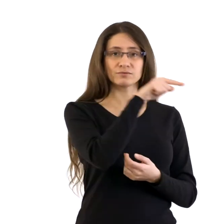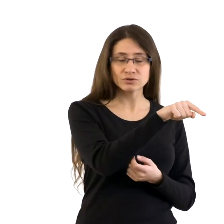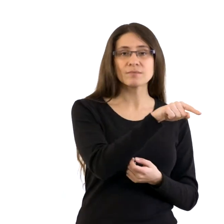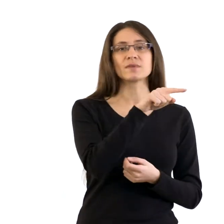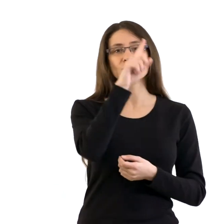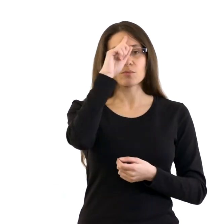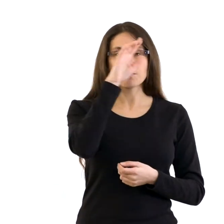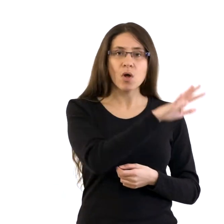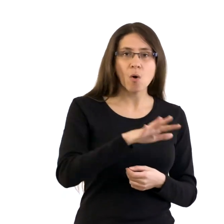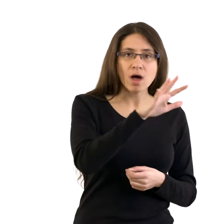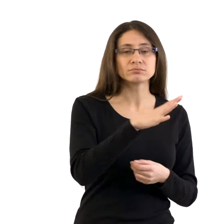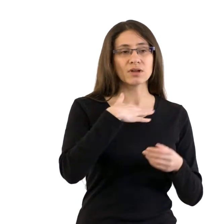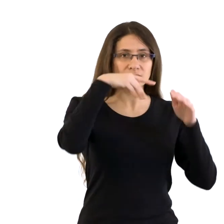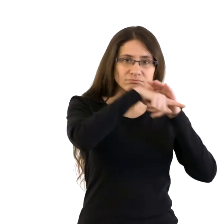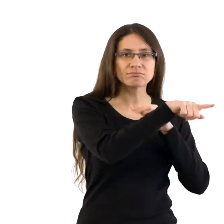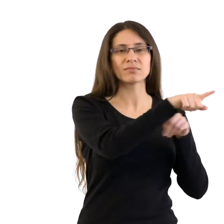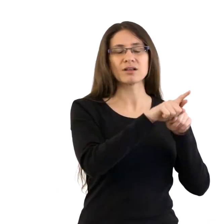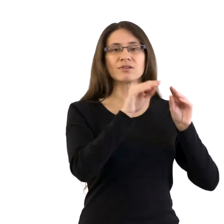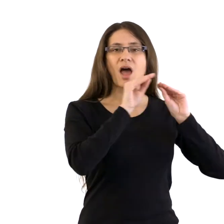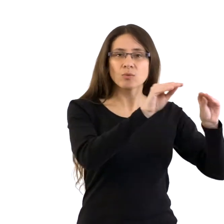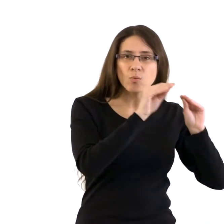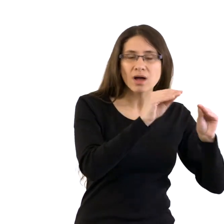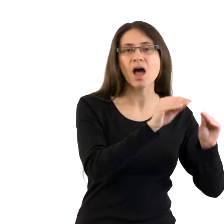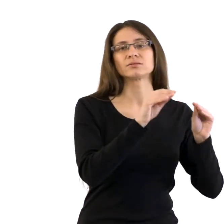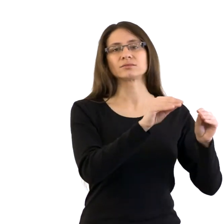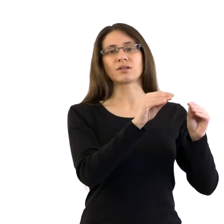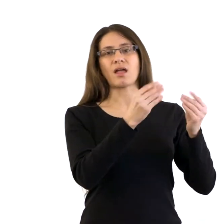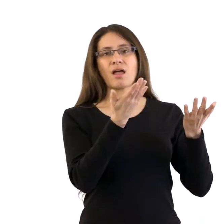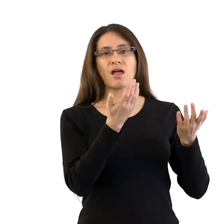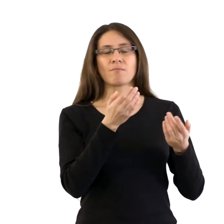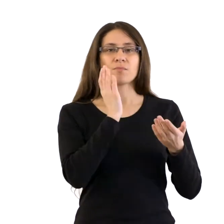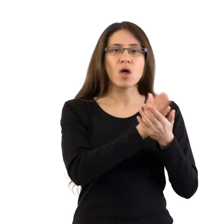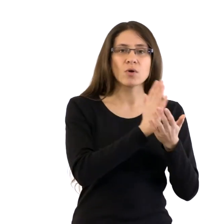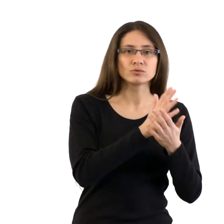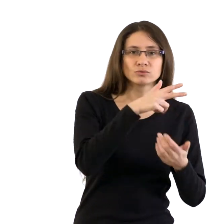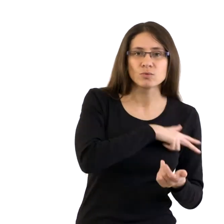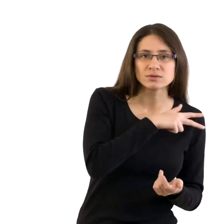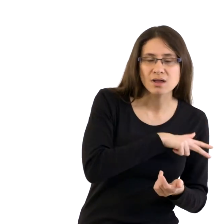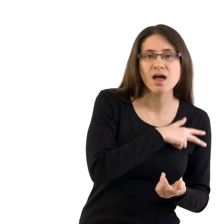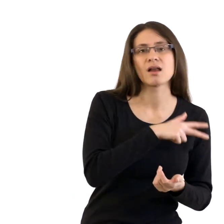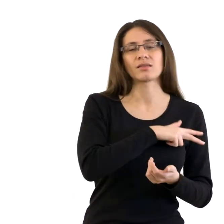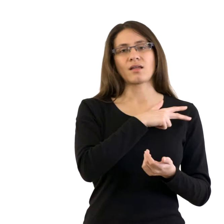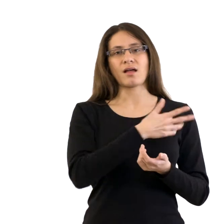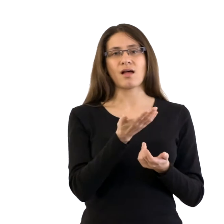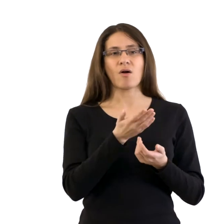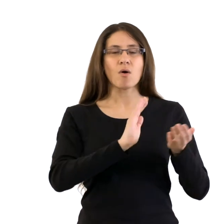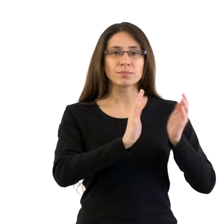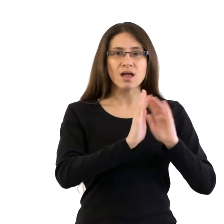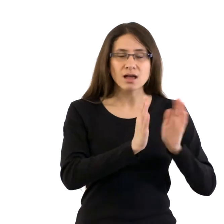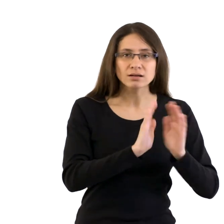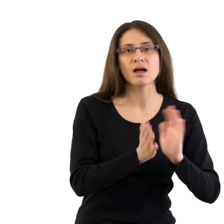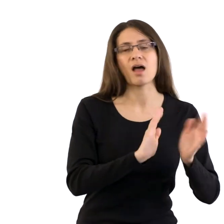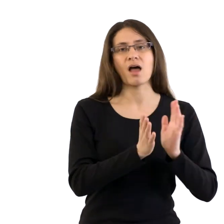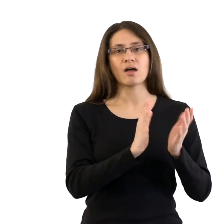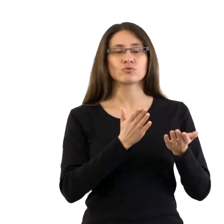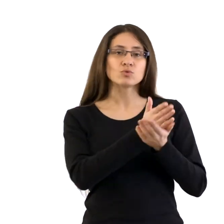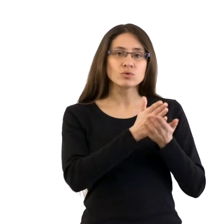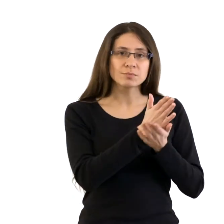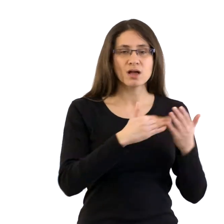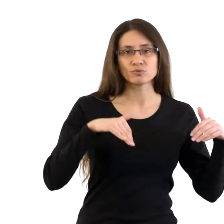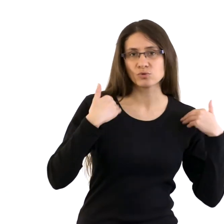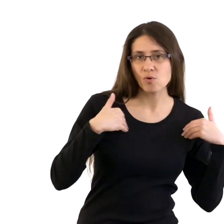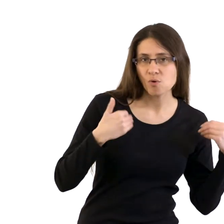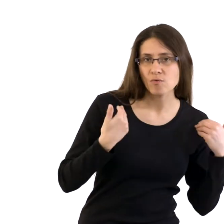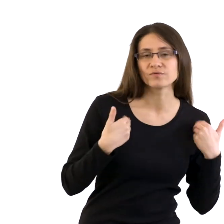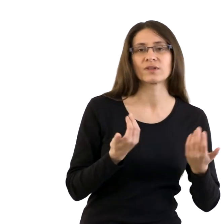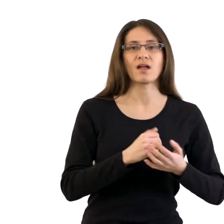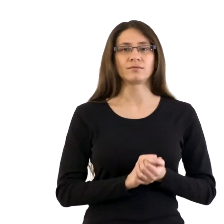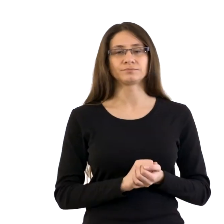Usługi społeczne: usługi edukacyjne, szeroko rozumiana pomoc socjalna i usługi w zakresie opieki, służby zdrowia